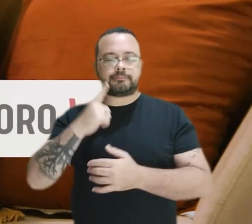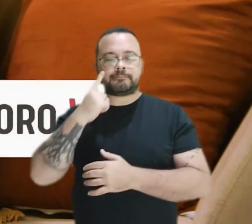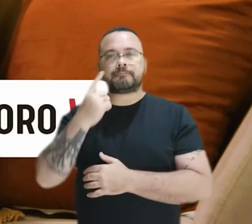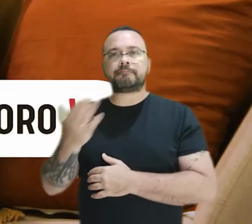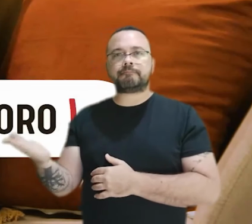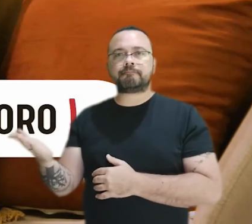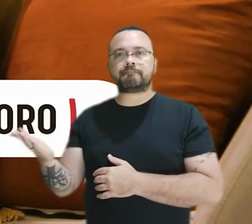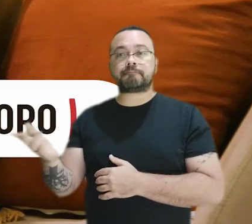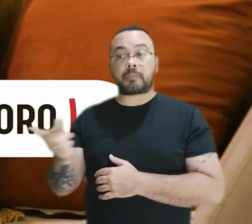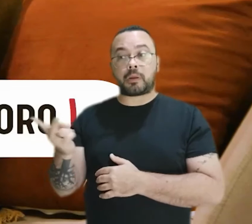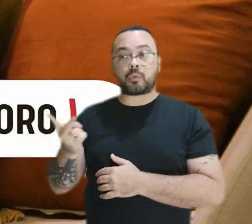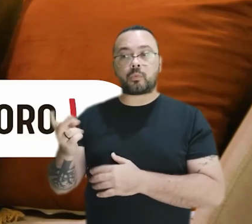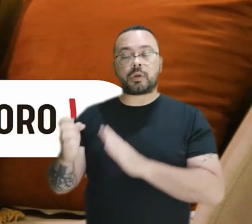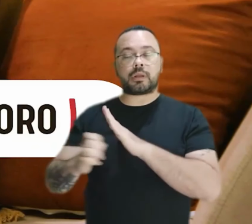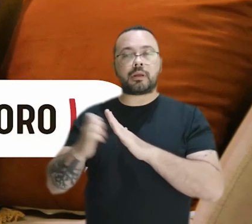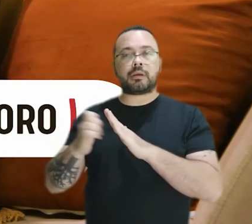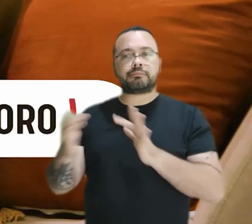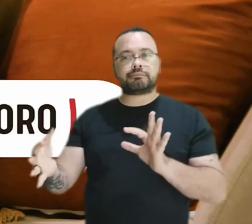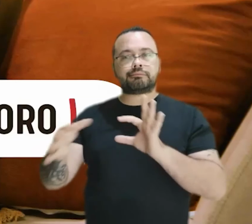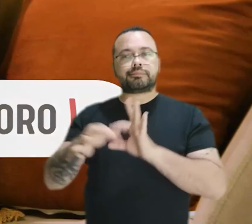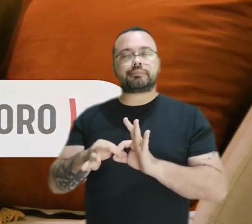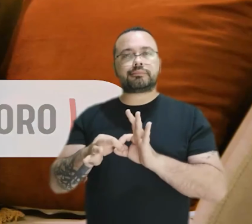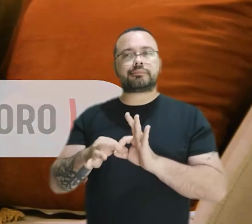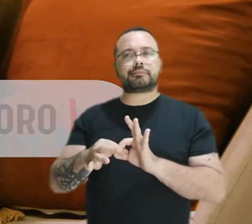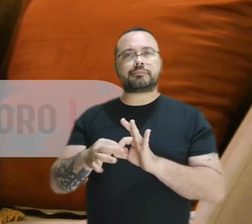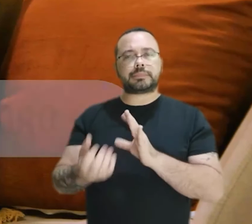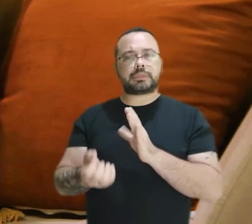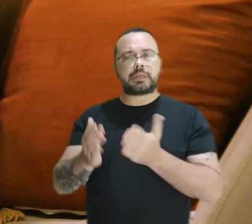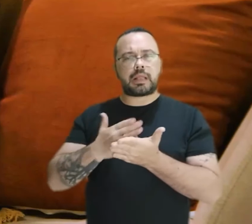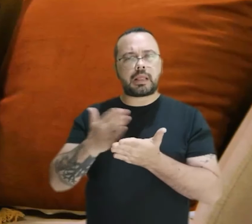com a editora Fósforo, e eles tão publicando um livro